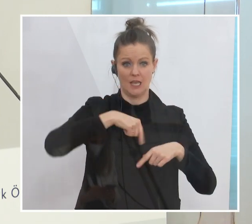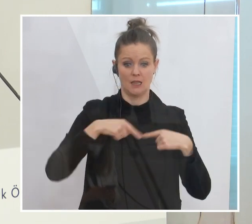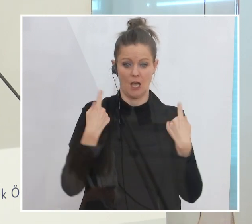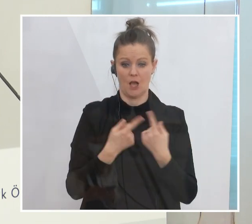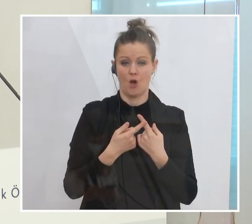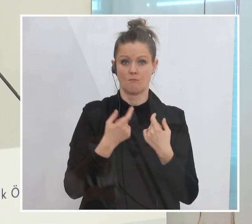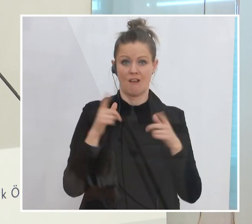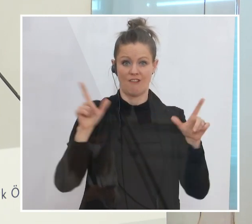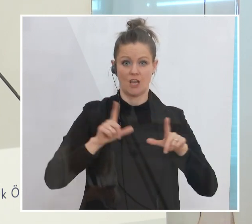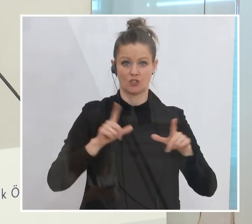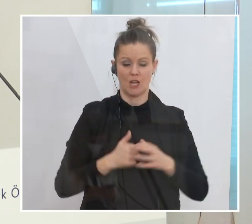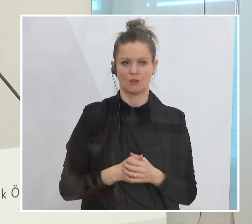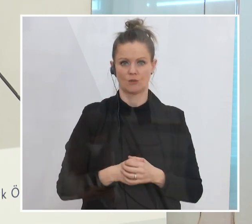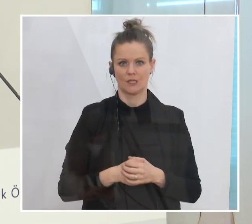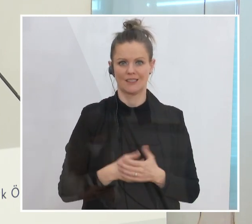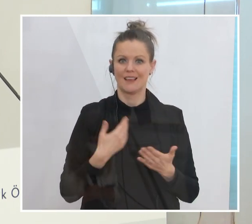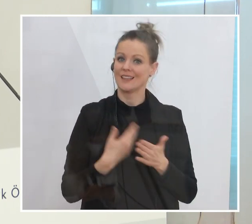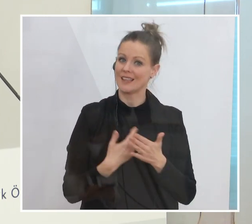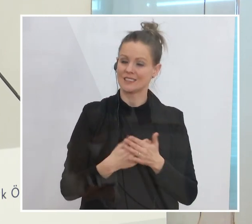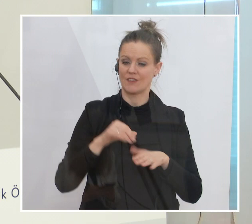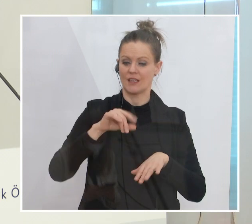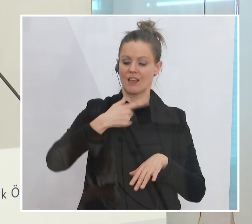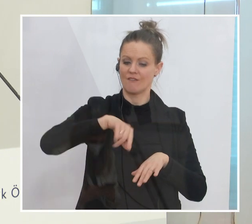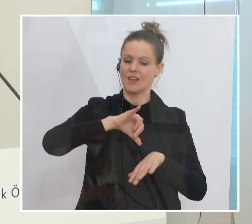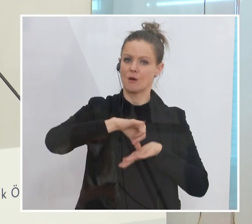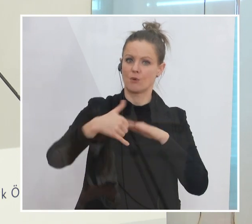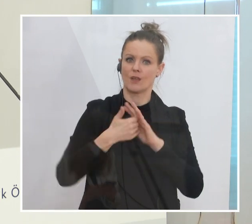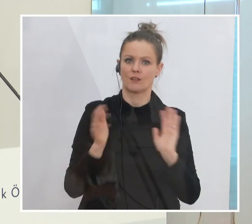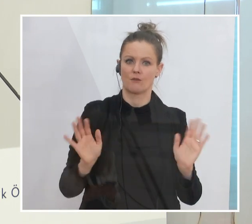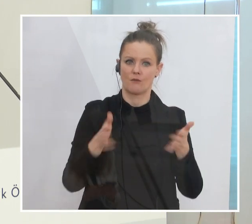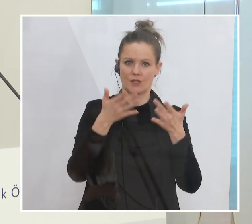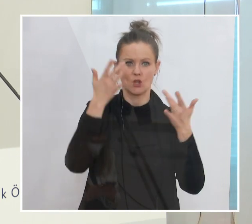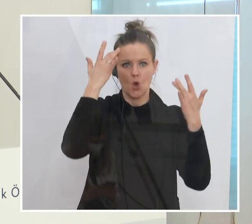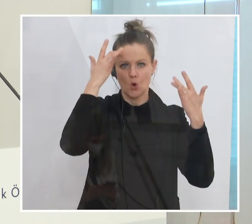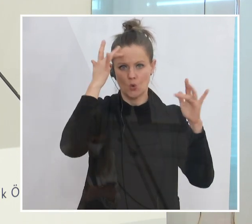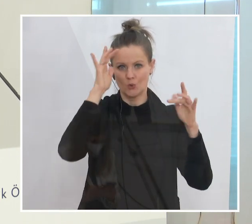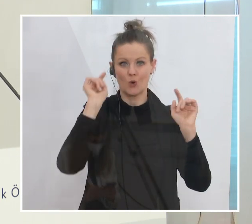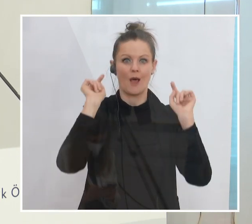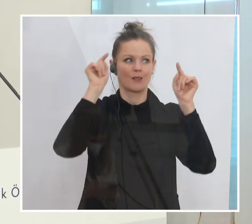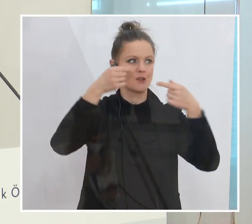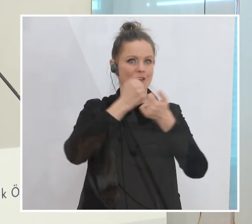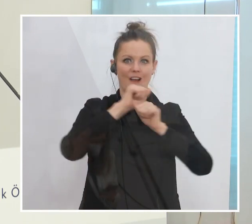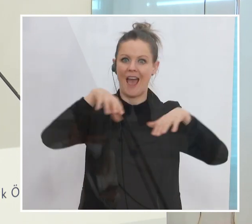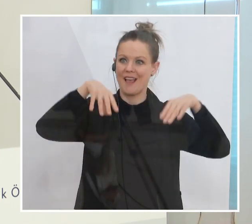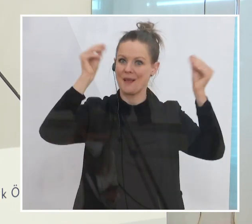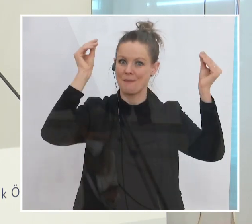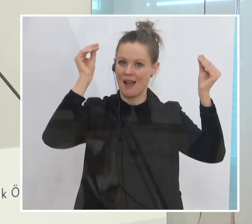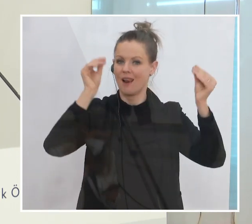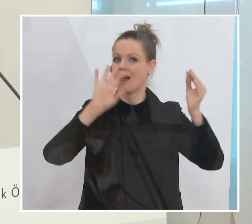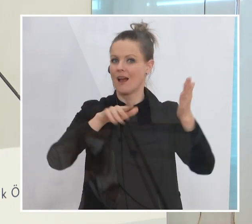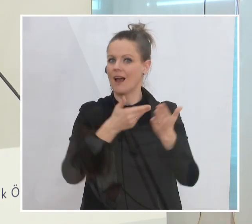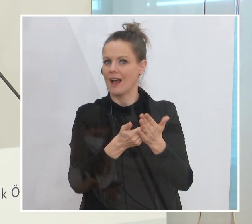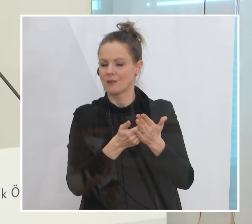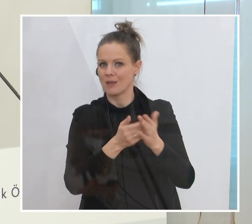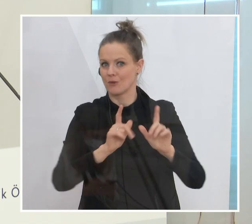Wir werden deshalb Projekte fördern, die Kultur unter freiem Himmel anbietet und erlebbar macht.